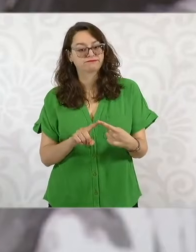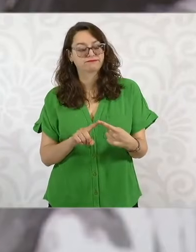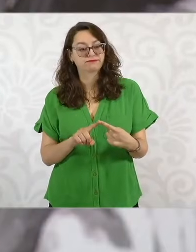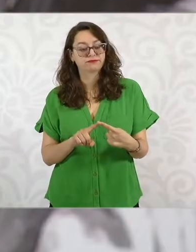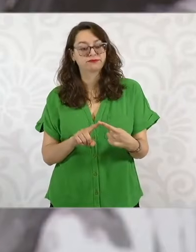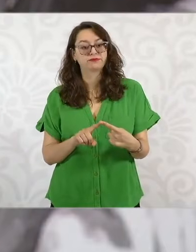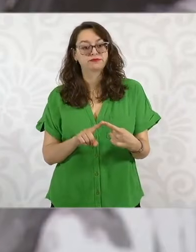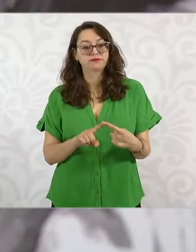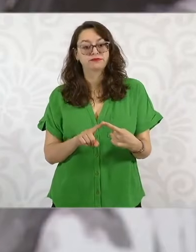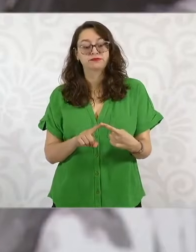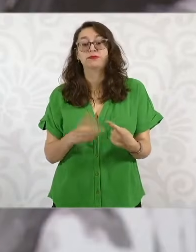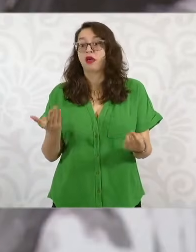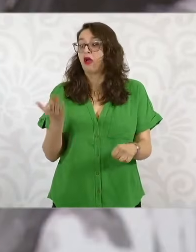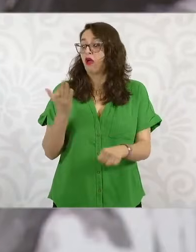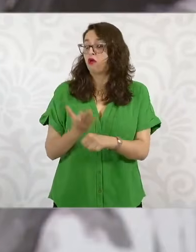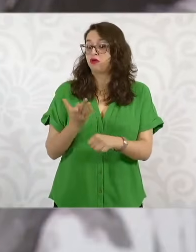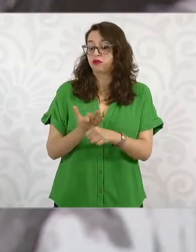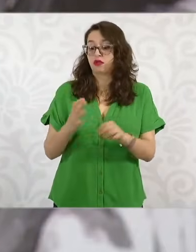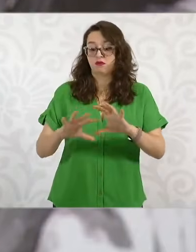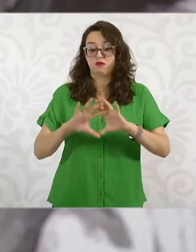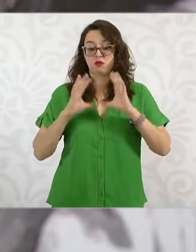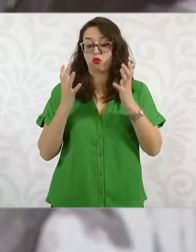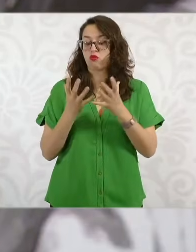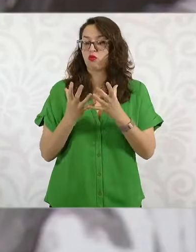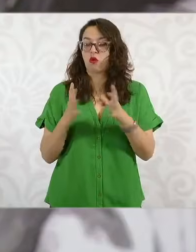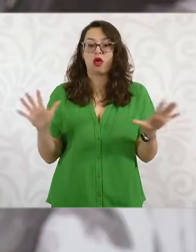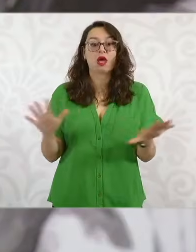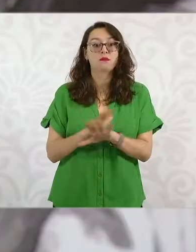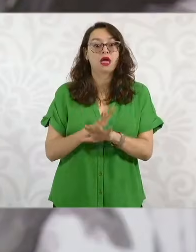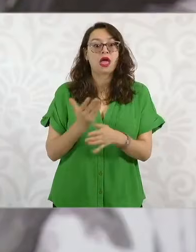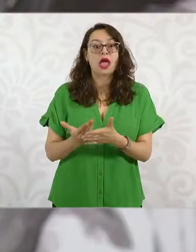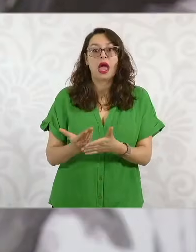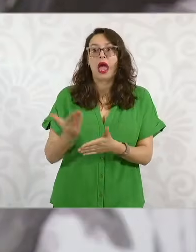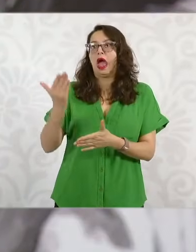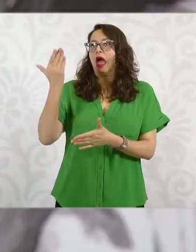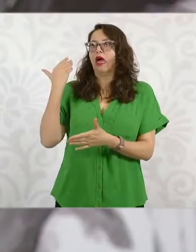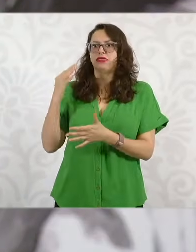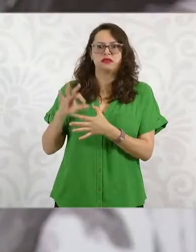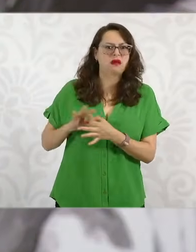el cual el mundo cambia de una hiperglobalización hacia una regionalización de las cadenas de